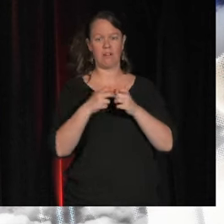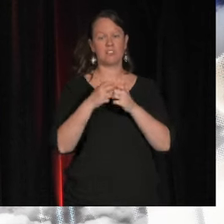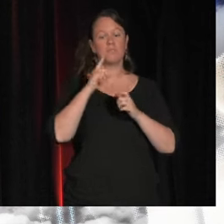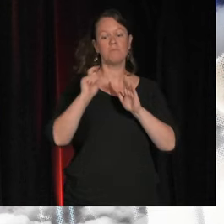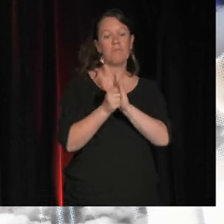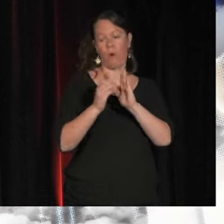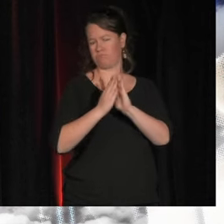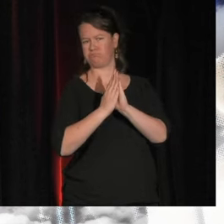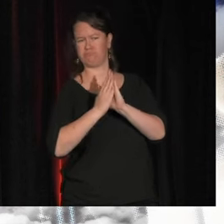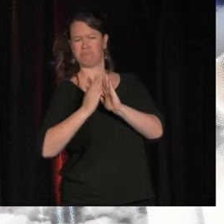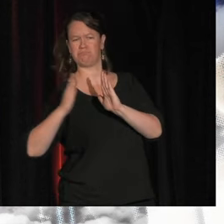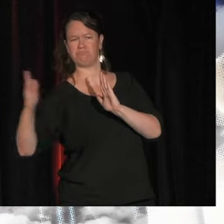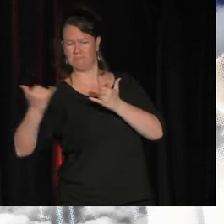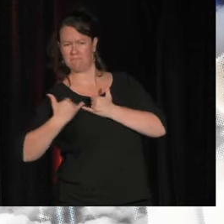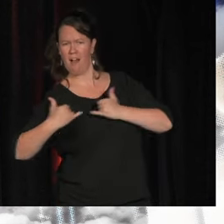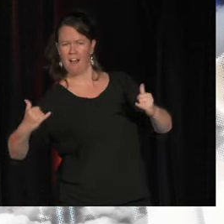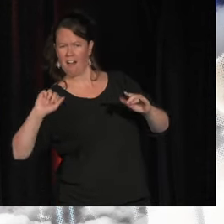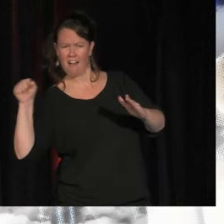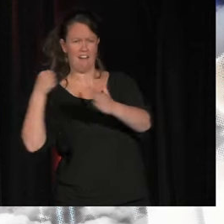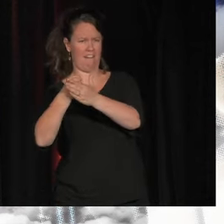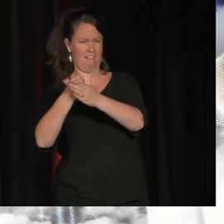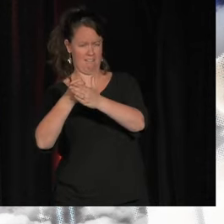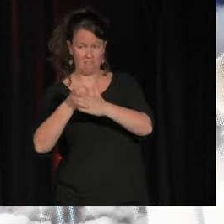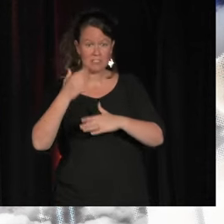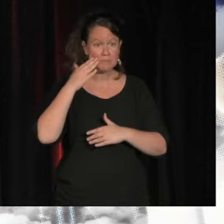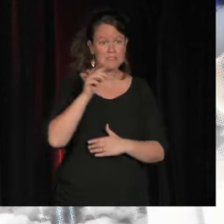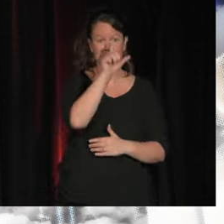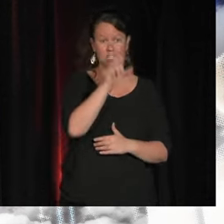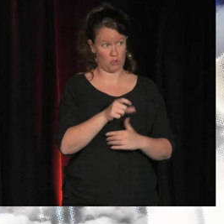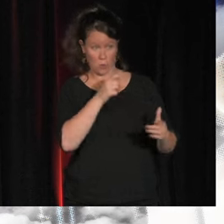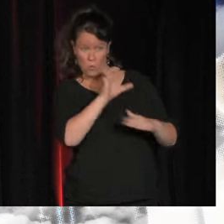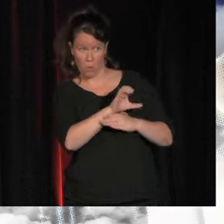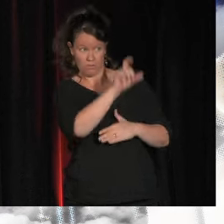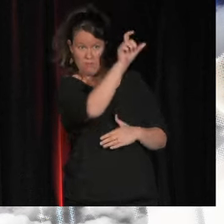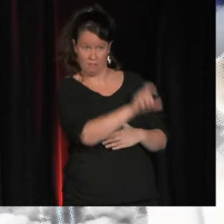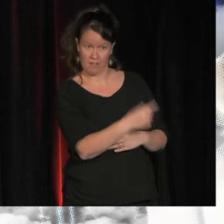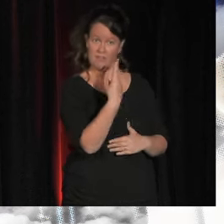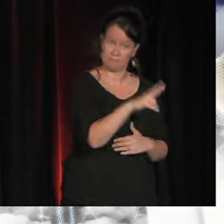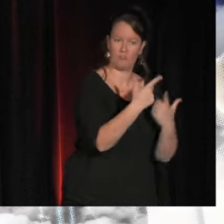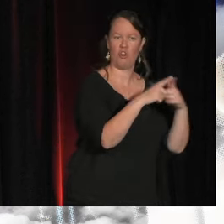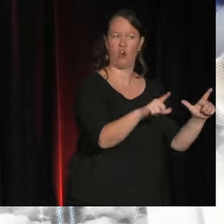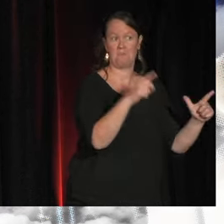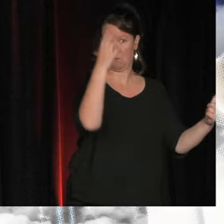Quand ils déchaînent une capacité spéciale, quand c'est un adversaire, c'est dans sa langue originale et quand c'est dans ta team, ils parlent en anglais.